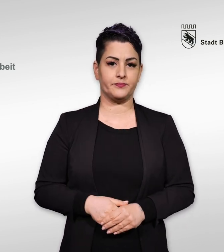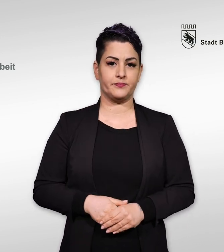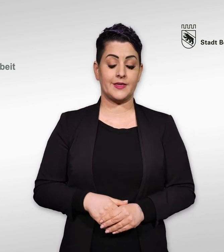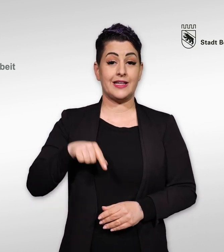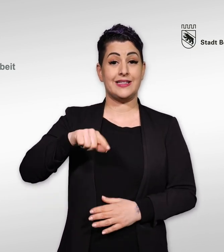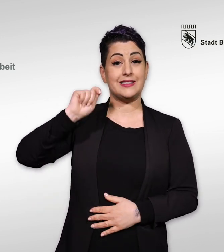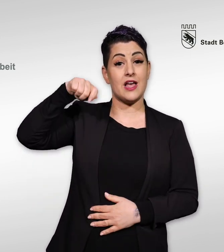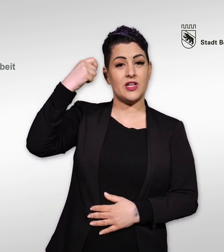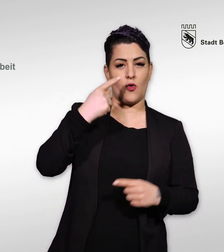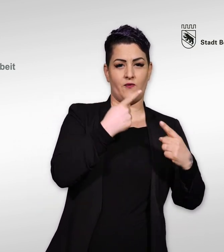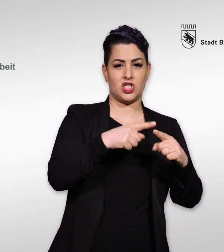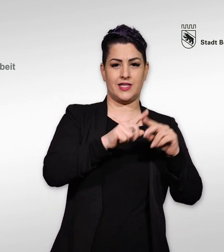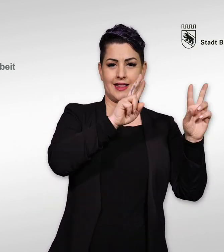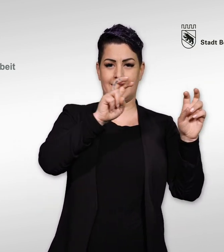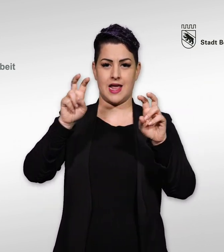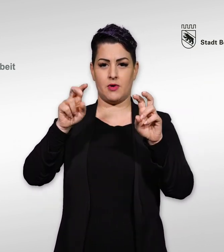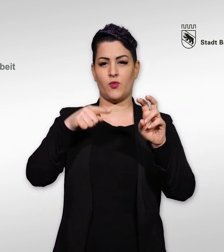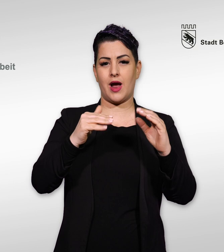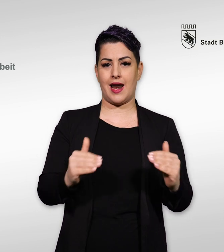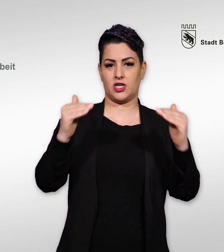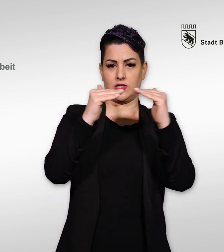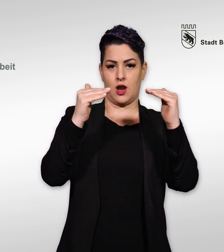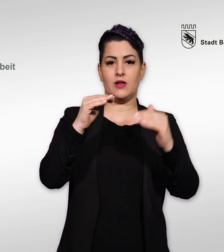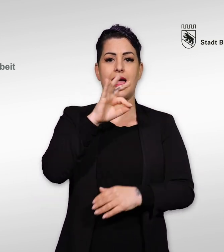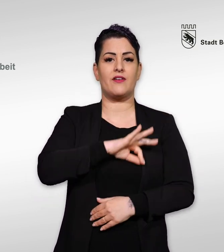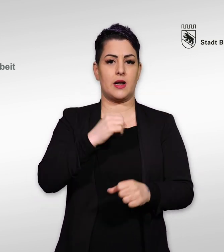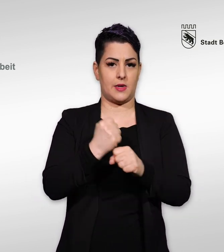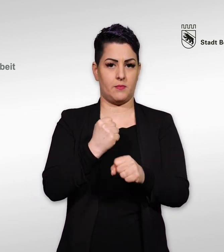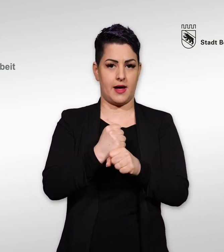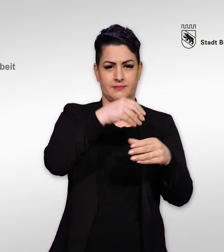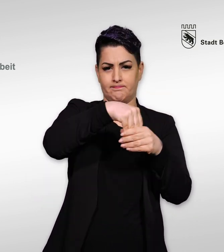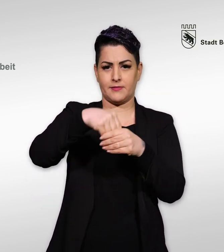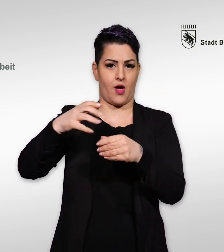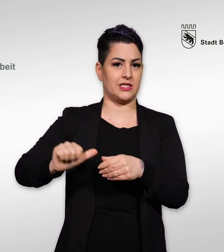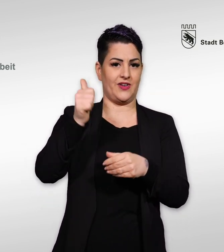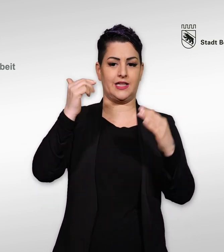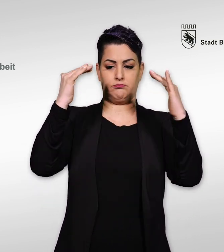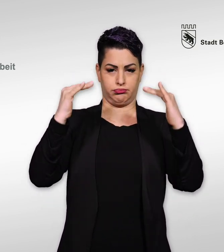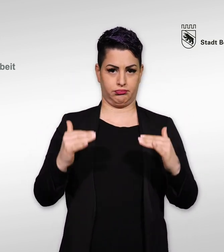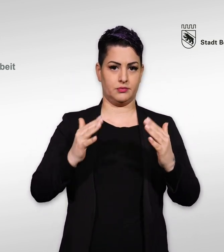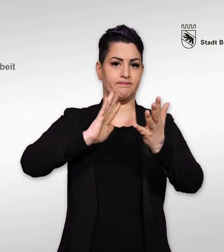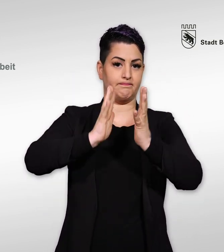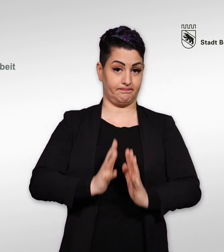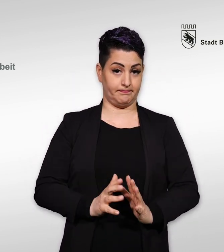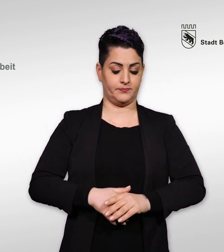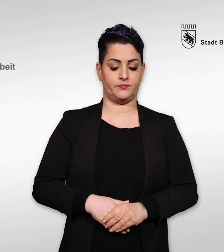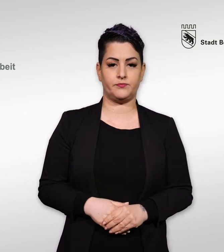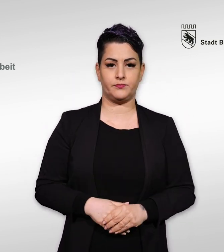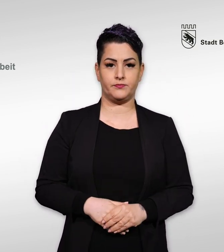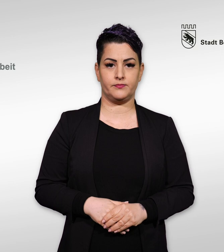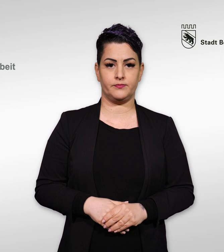In diesem Video wird auf verschiedene Themen, die für die Gleichstellung in der Erwerbsarbeit wichtig sind, eingegangen.